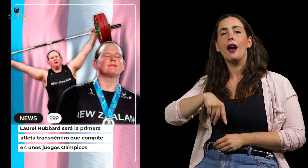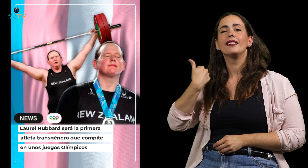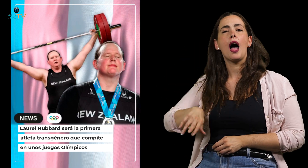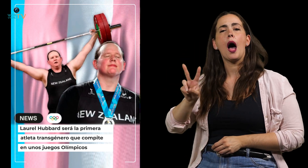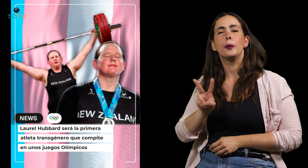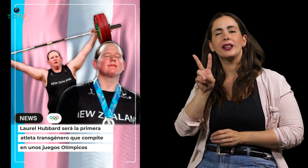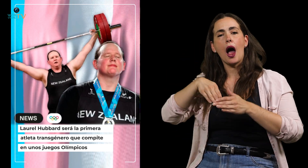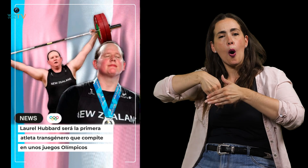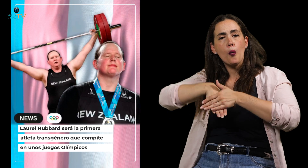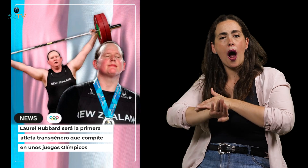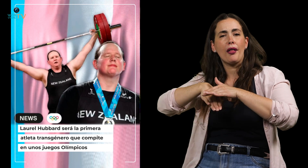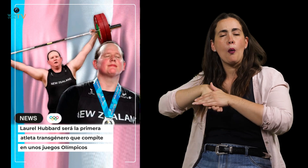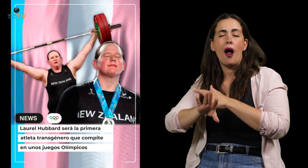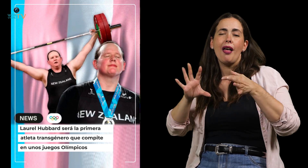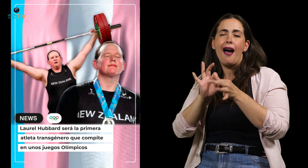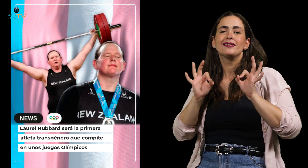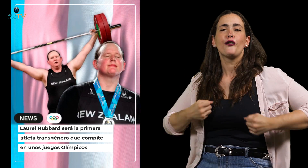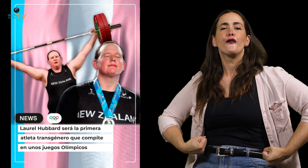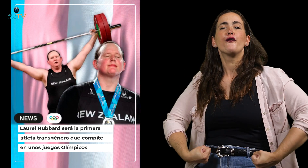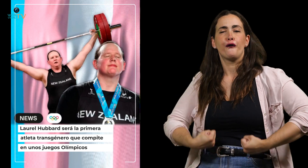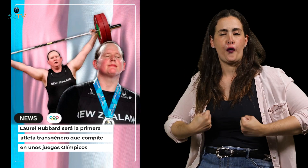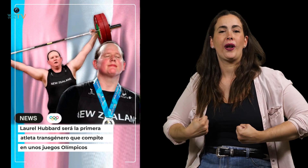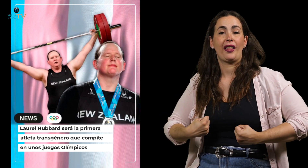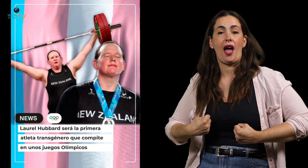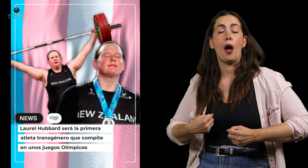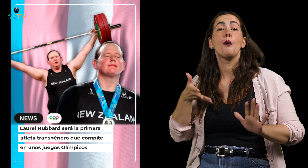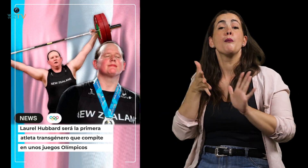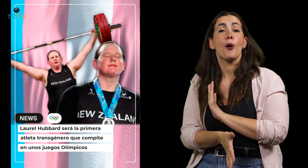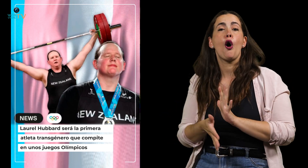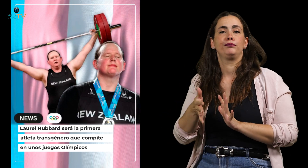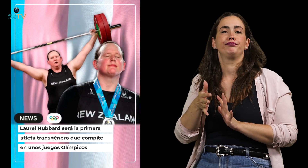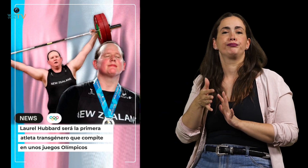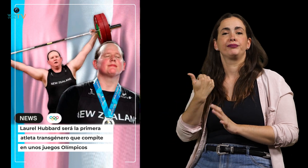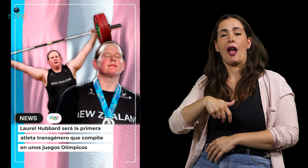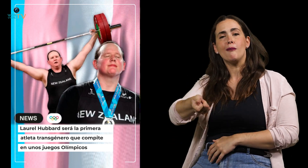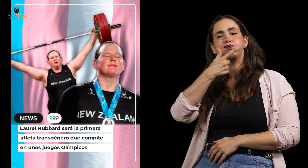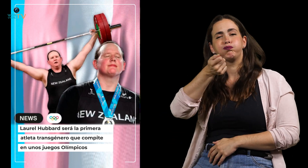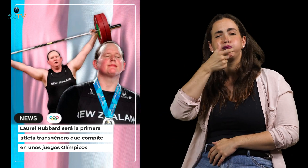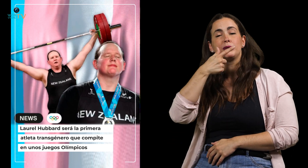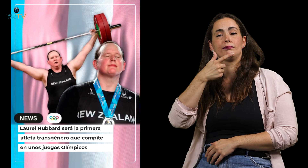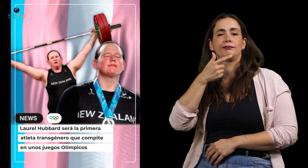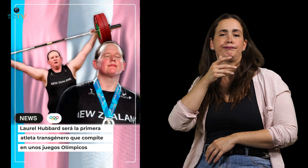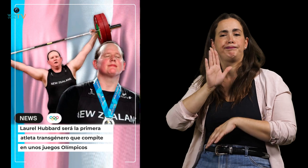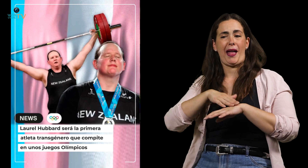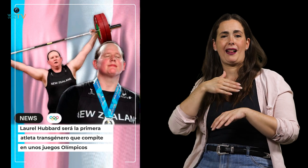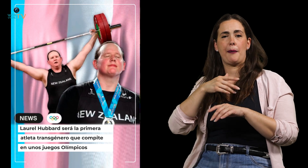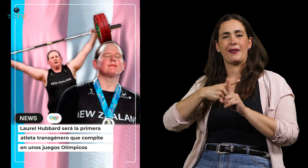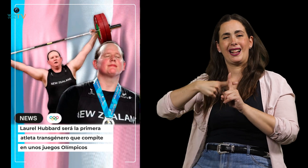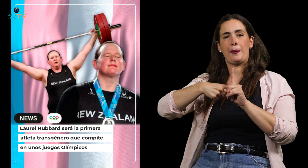conservan ventajas significativas en cuanto a su fuerza, incluso después de tomar medicamentos